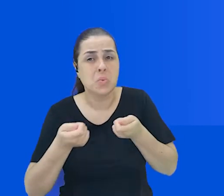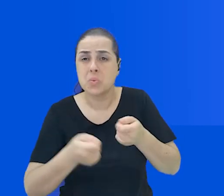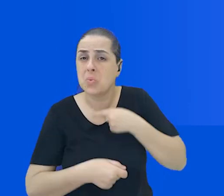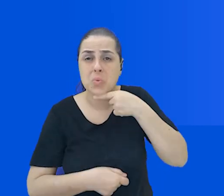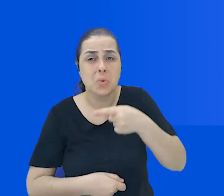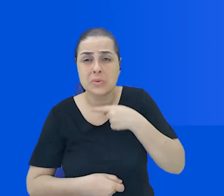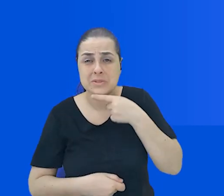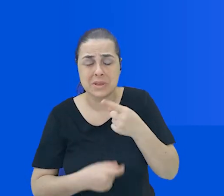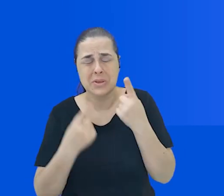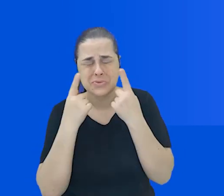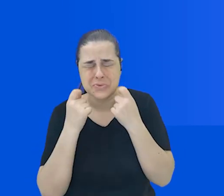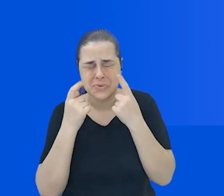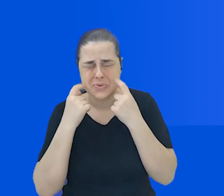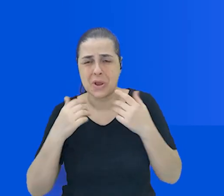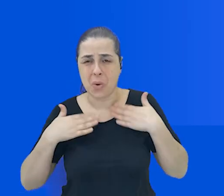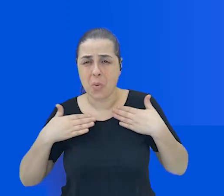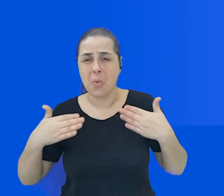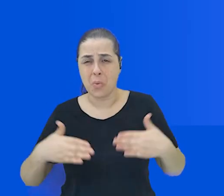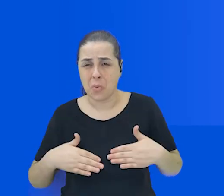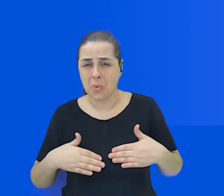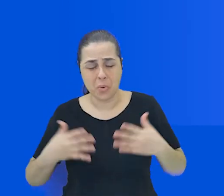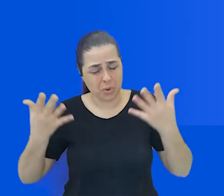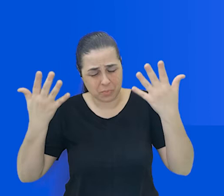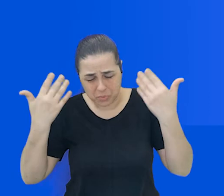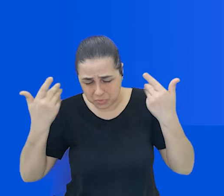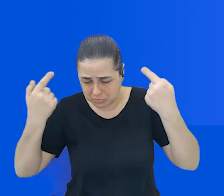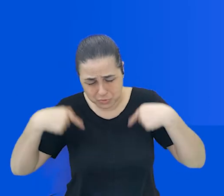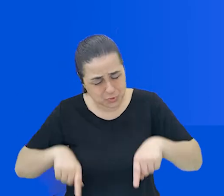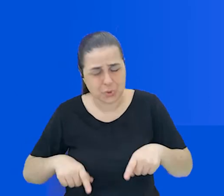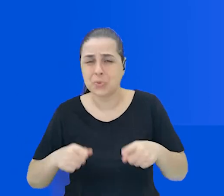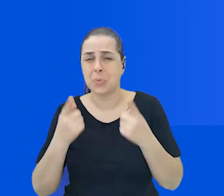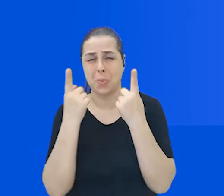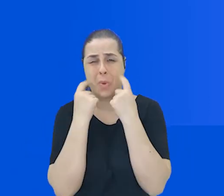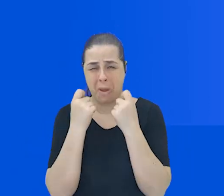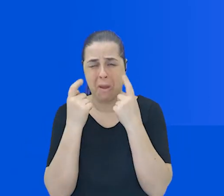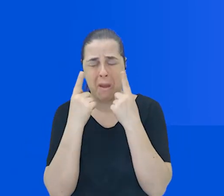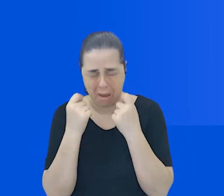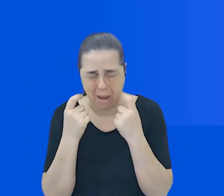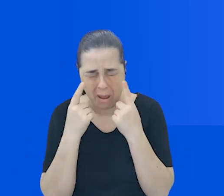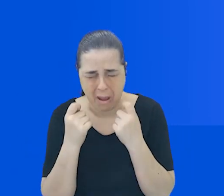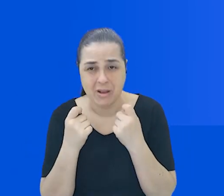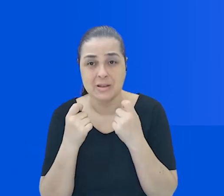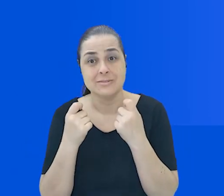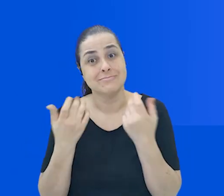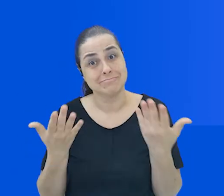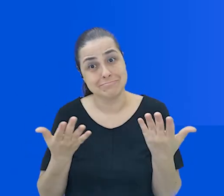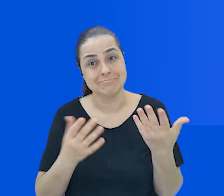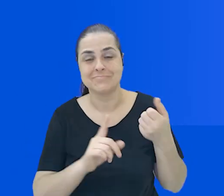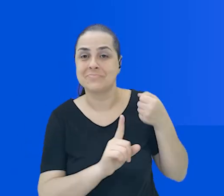de tanto que ele chorav, sabe o corpo e chorava com o corpo inteiro. E aí é mais um repertório aqui para a gente.